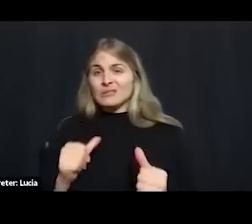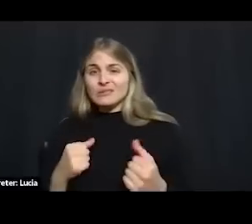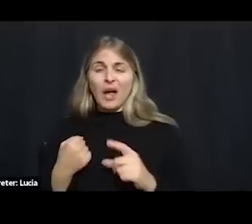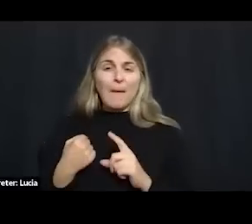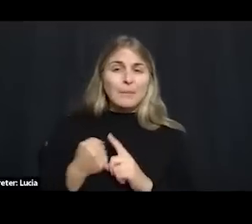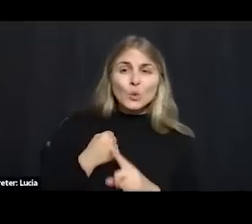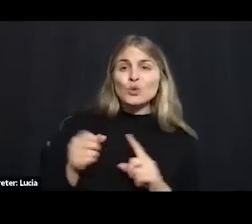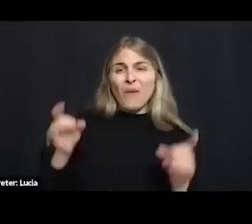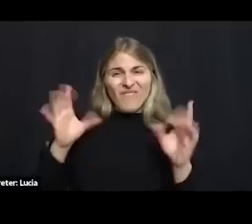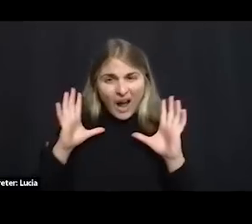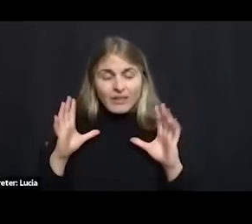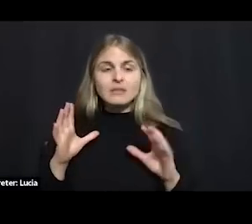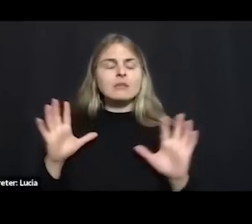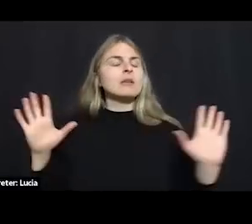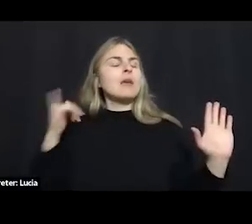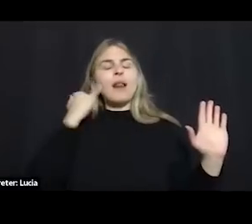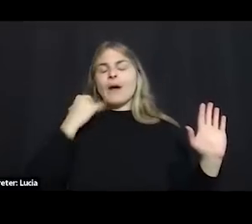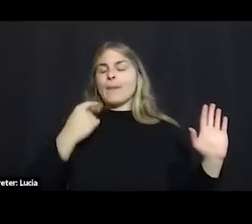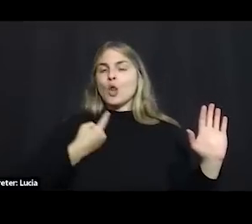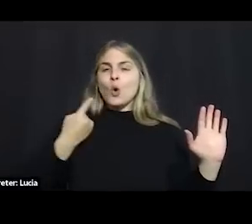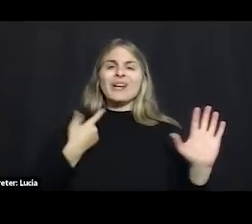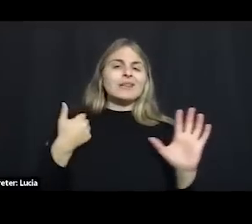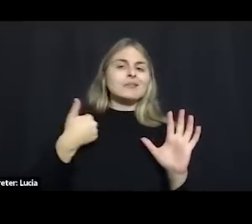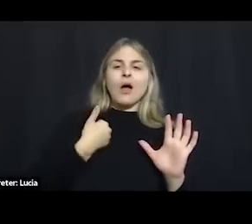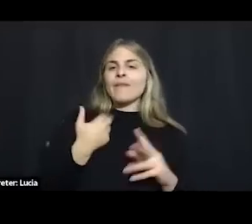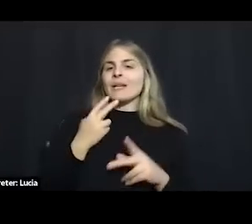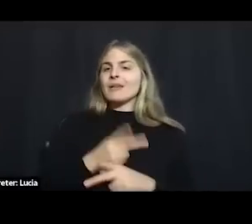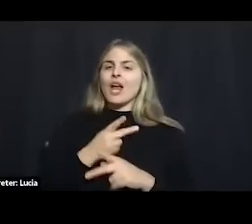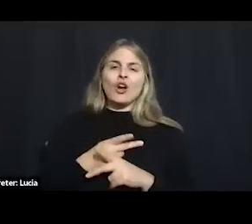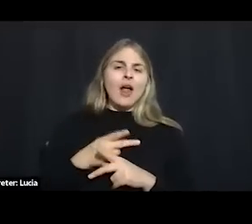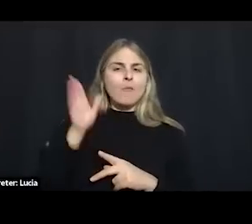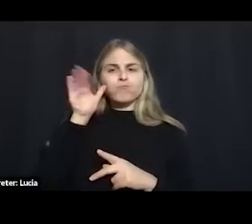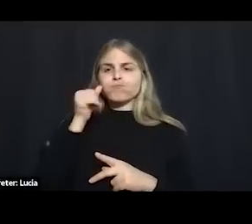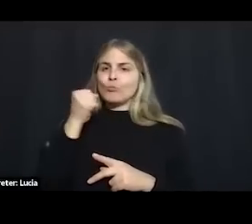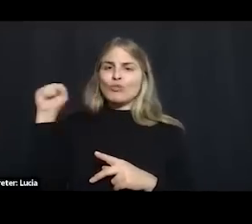Para ellos, estar solos era una forma de autocuidado y resiliencia, y destacaban cómo la satisfacción con estar soltero